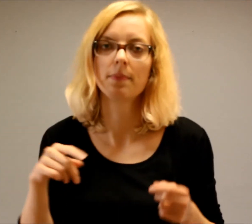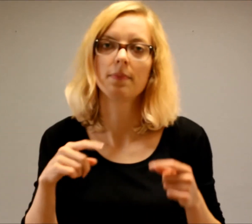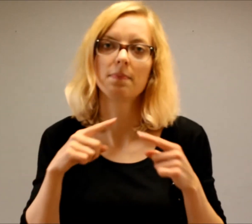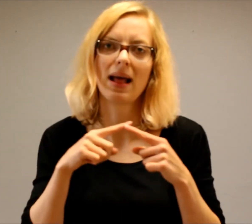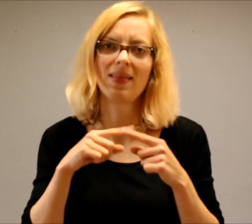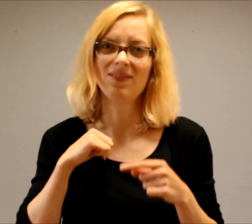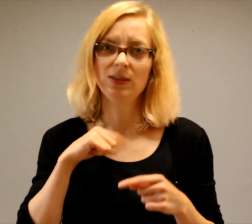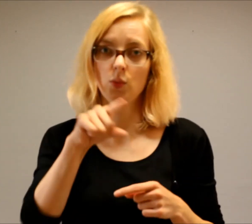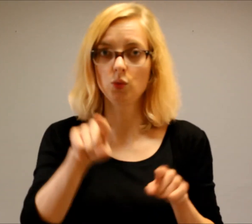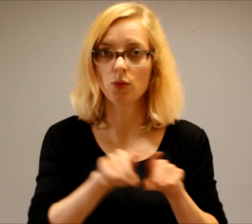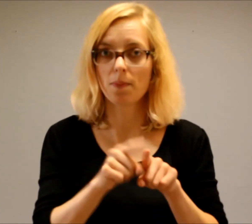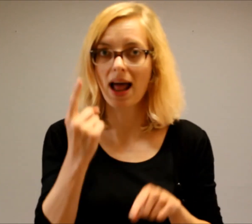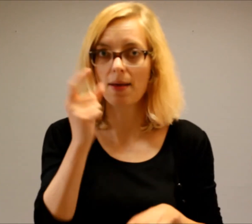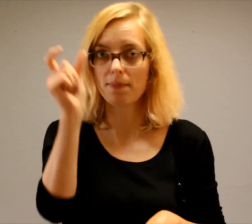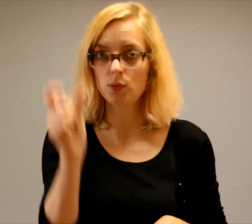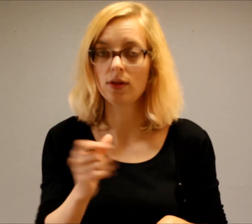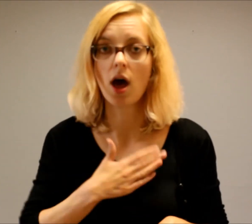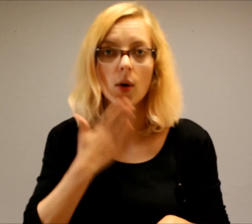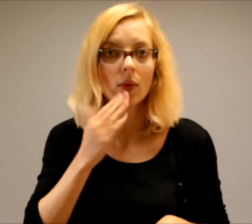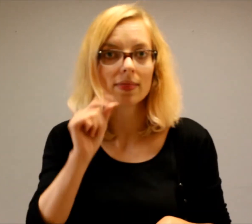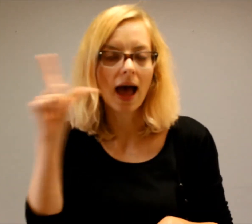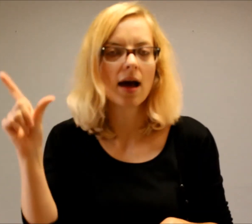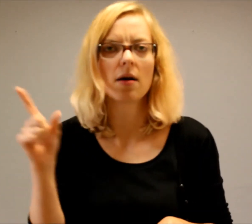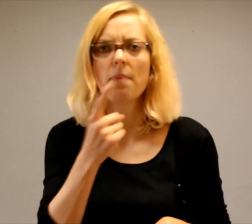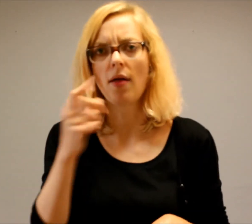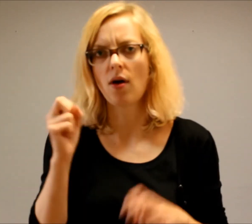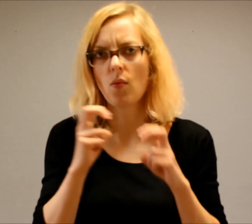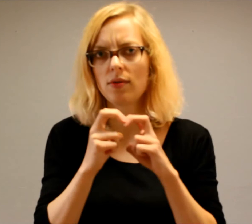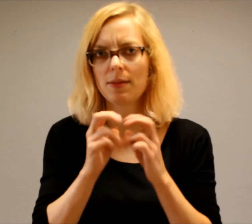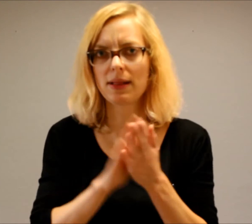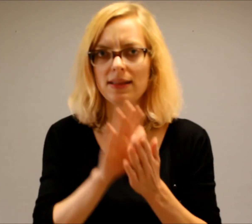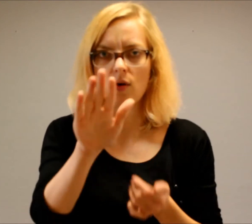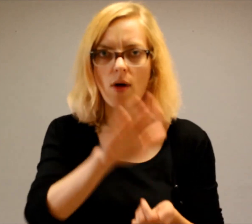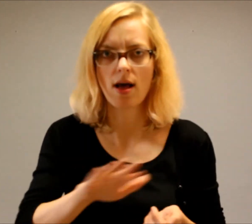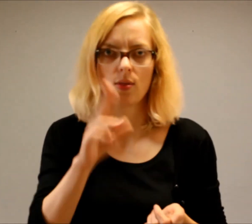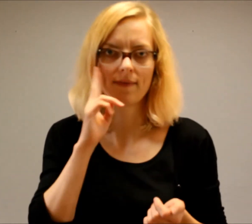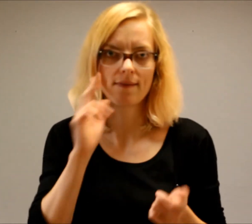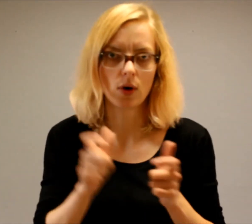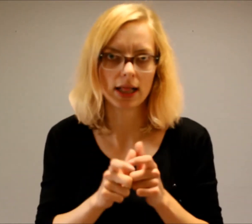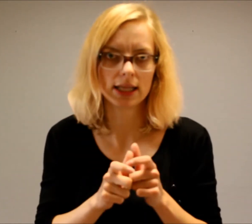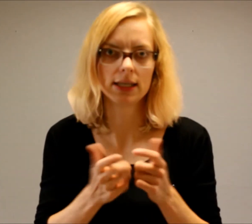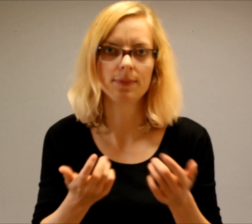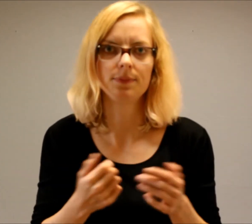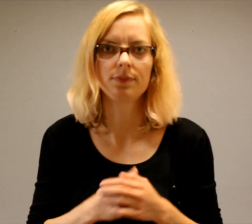men hvis du som enkeltperson har en god idé, bare ta kontakt med din lokale døveforening.